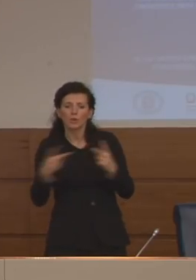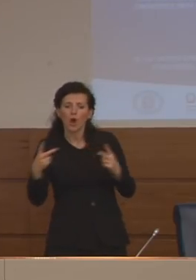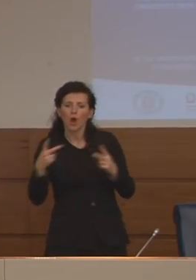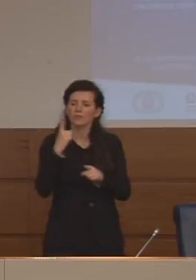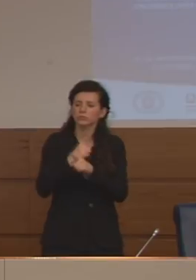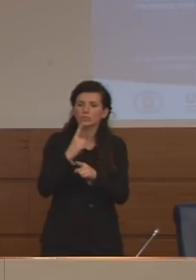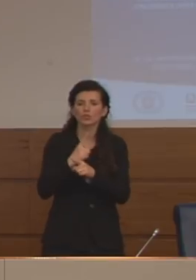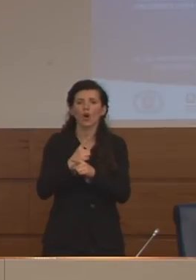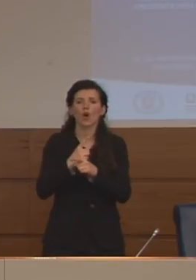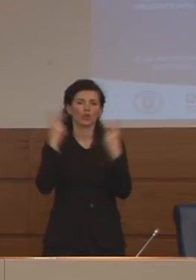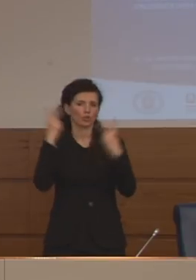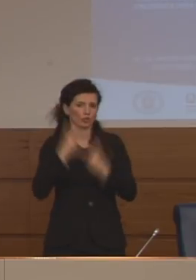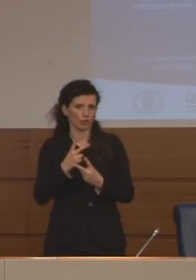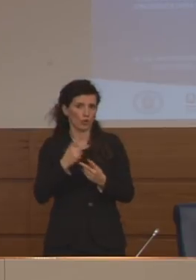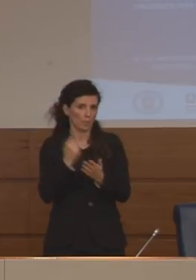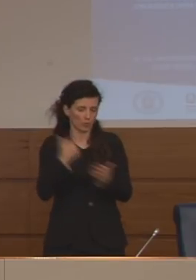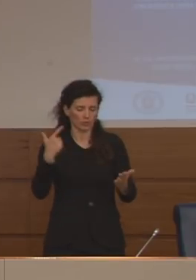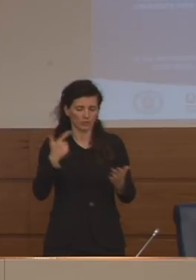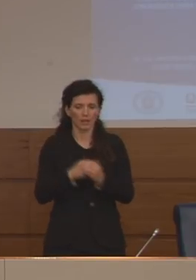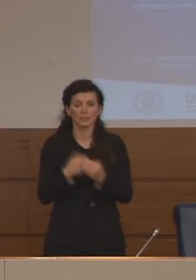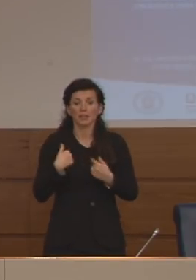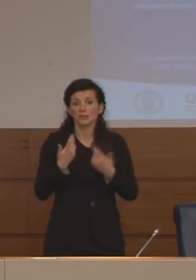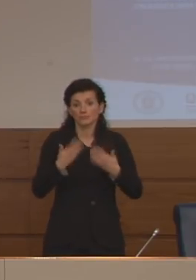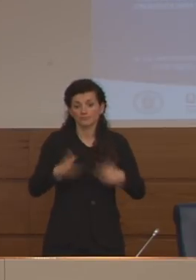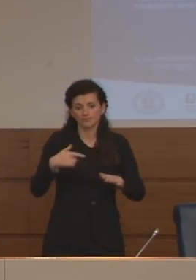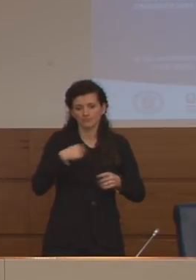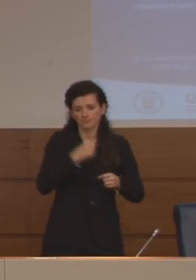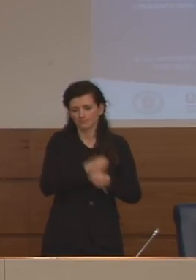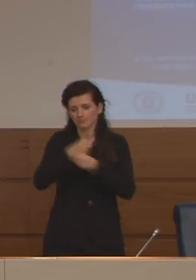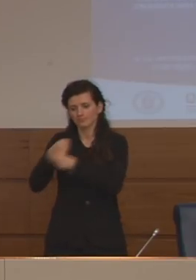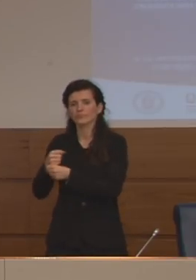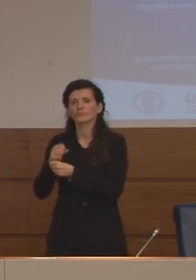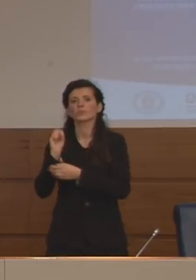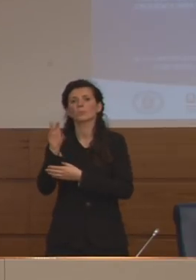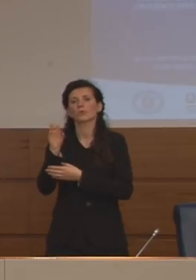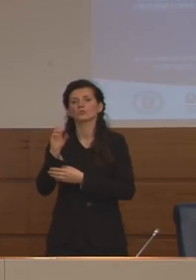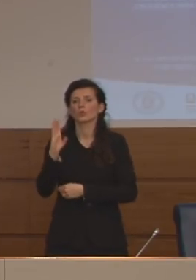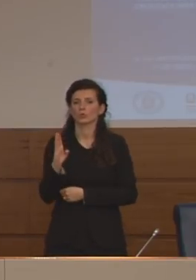Io mi fermo qui do la parola al Professore Brusaferro. Prego Professore.